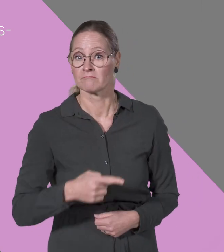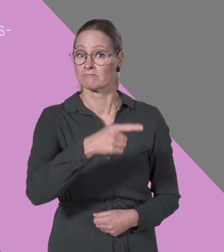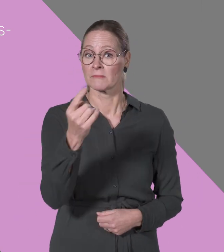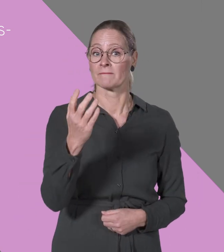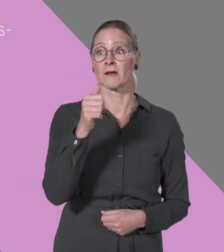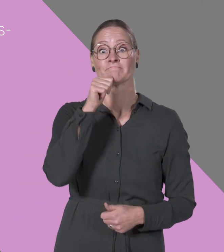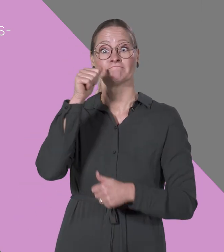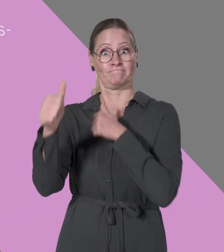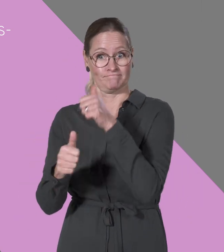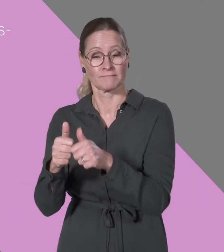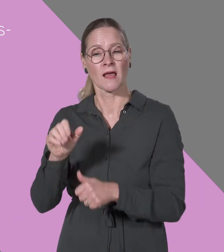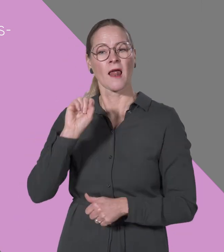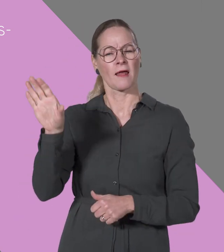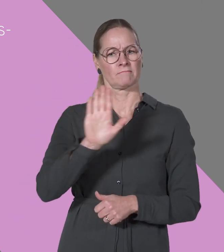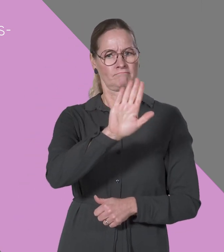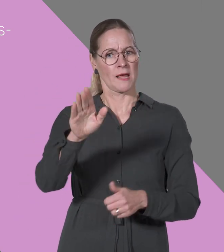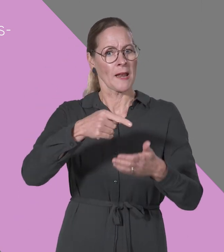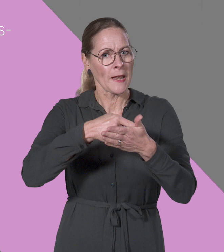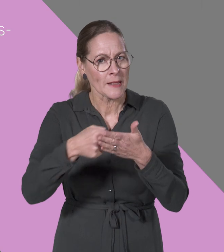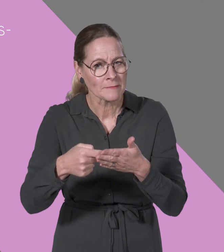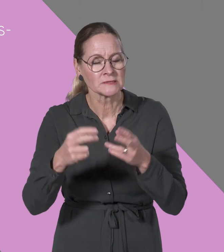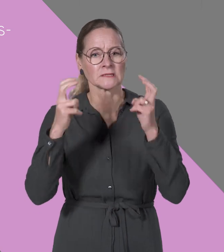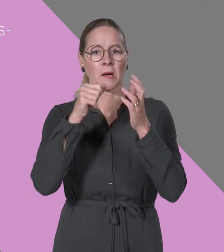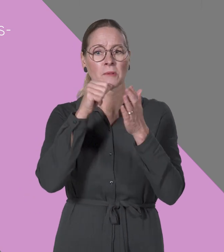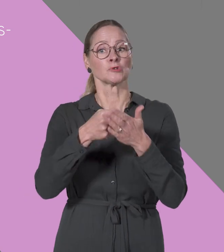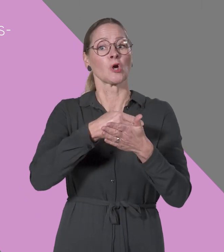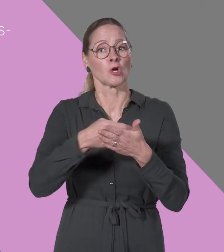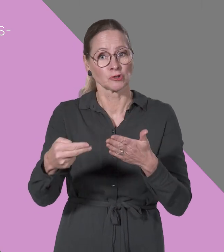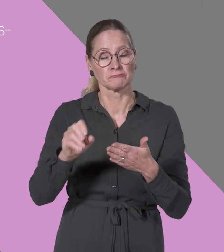Voitte ilmoittautua lähettämällä nimenne ja sähköpostiosoitteenne -